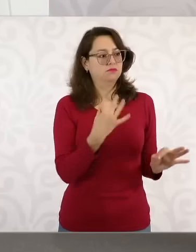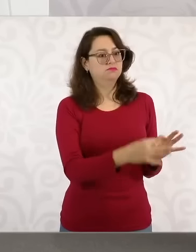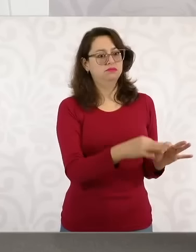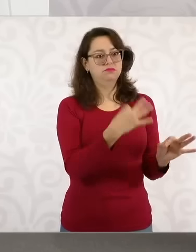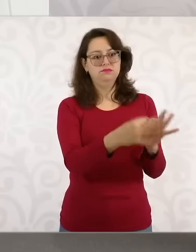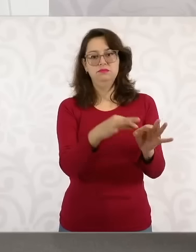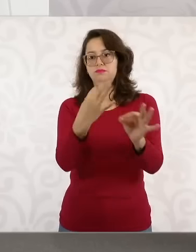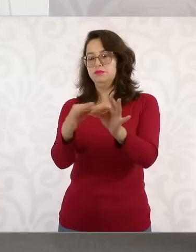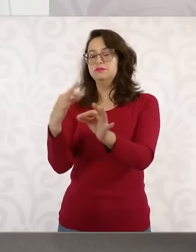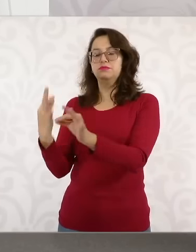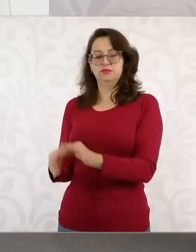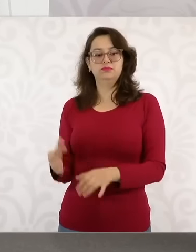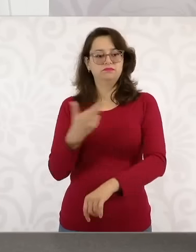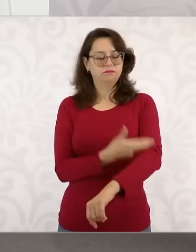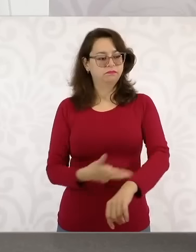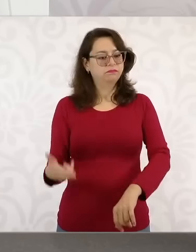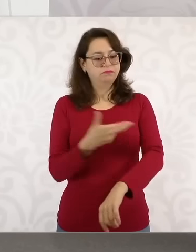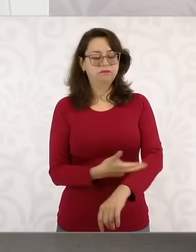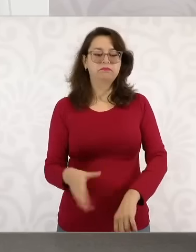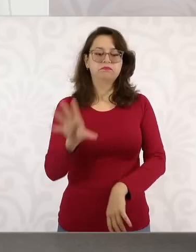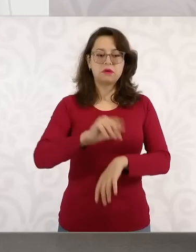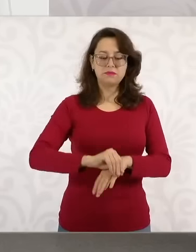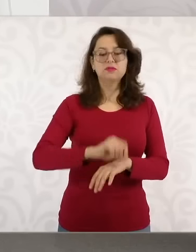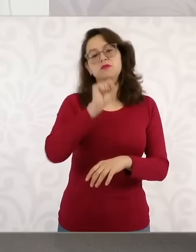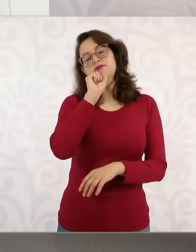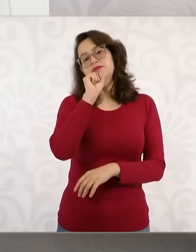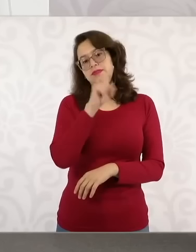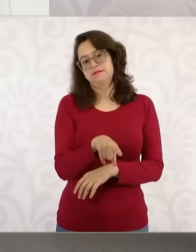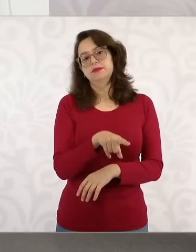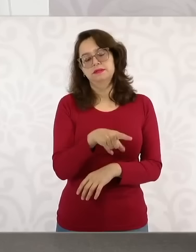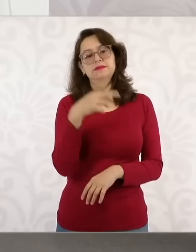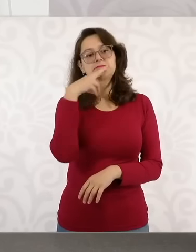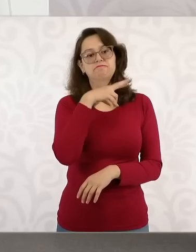previos y gestionando los permisos que requerimos para iniciar las construcciones. Esto nos va a